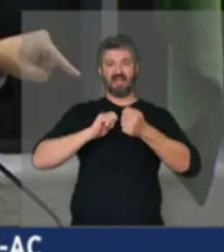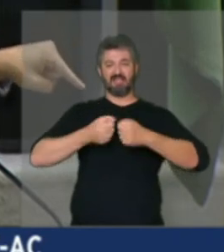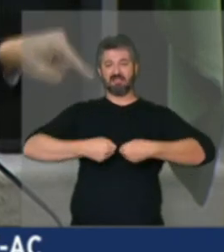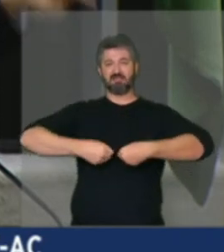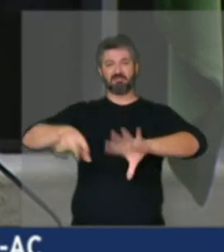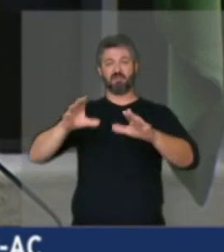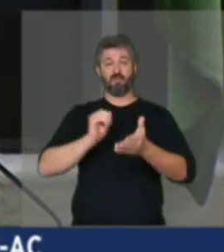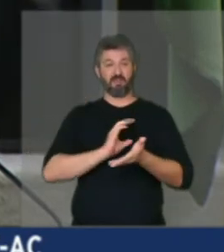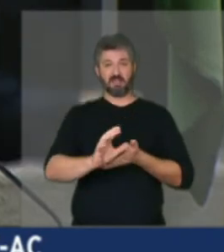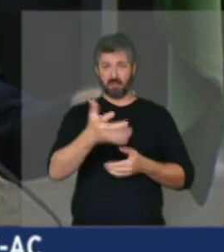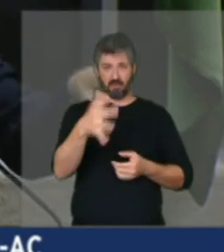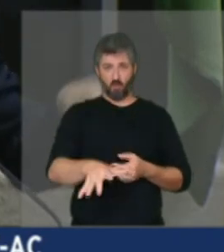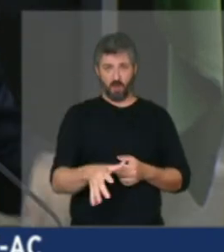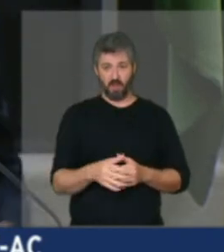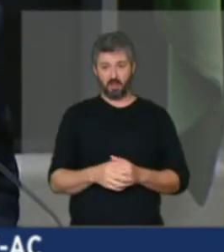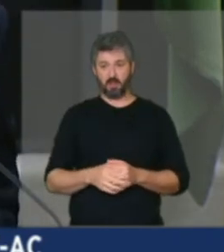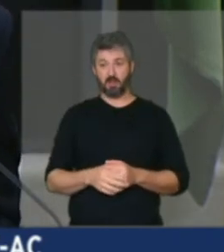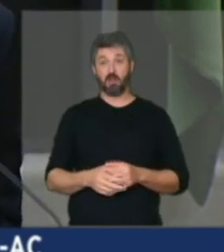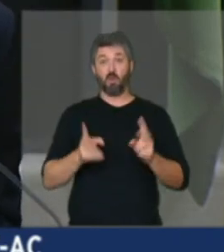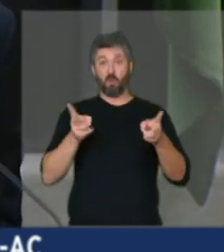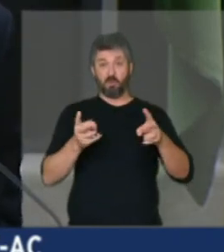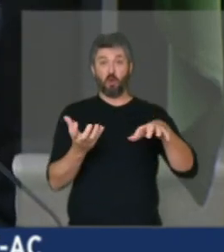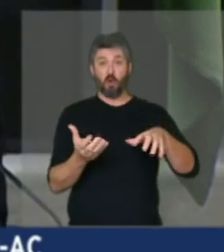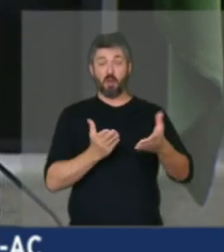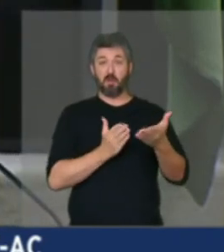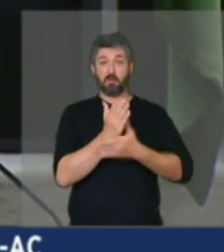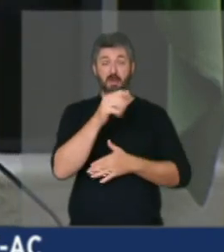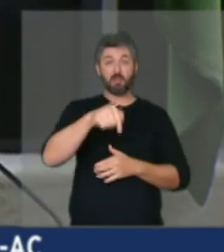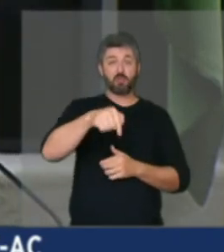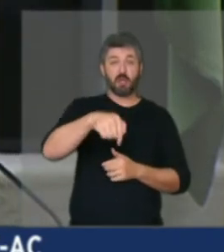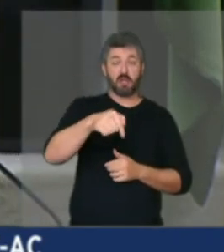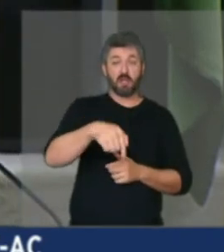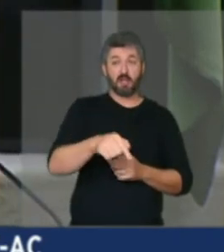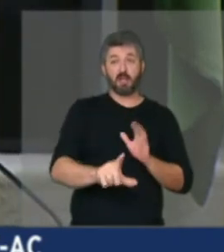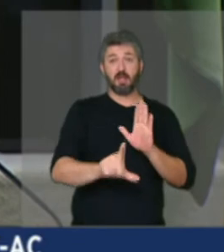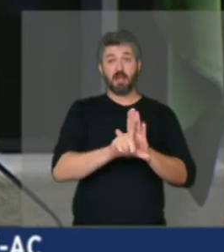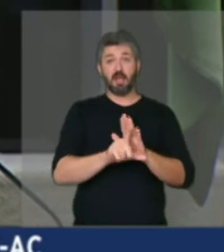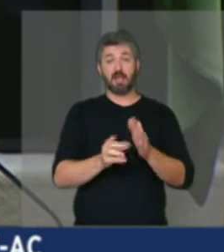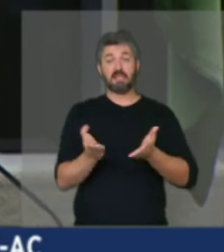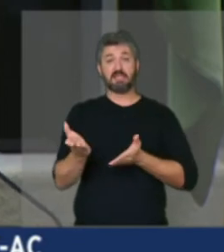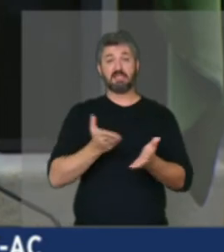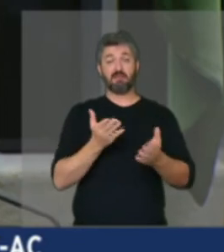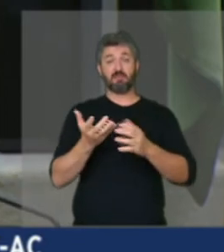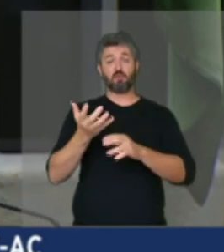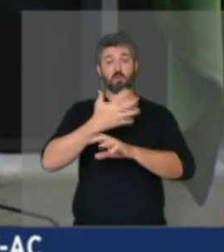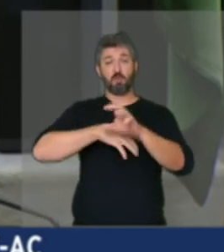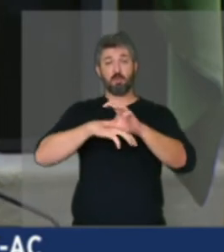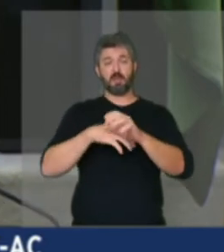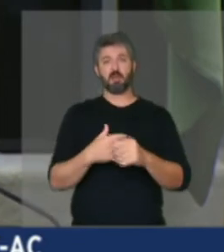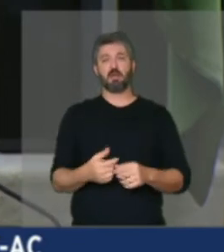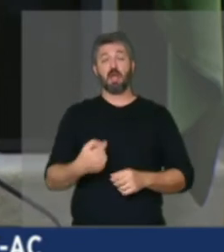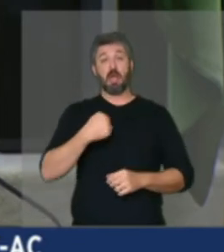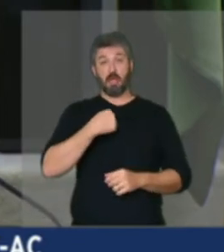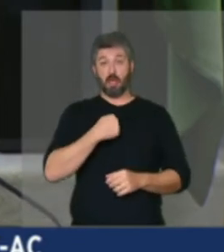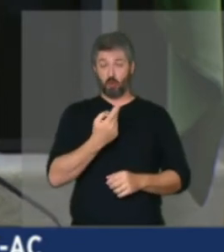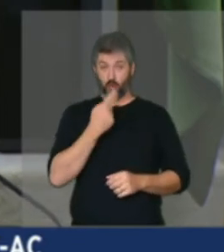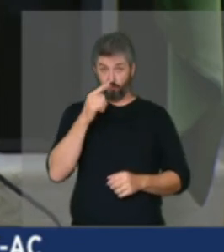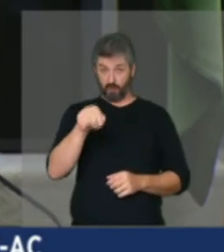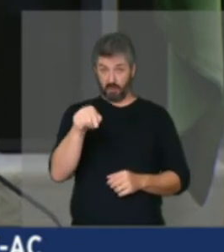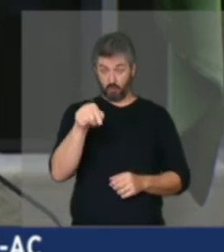FINANCIAMENTO. O MESMO QUE APROVOU AQUI A LEI DOS SERVIÇOS AMBIENTAIS. EU ESTOU DIZENDO ISSO, PRESIDENTE, PORQUE... O MEU ESTADO, O